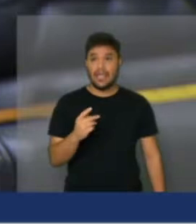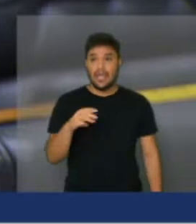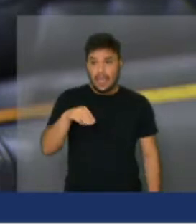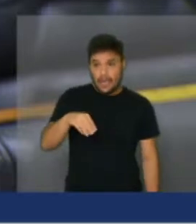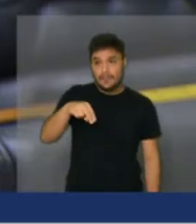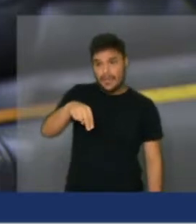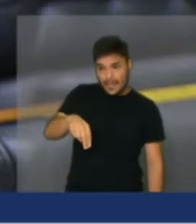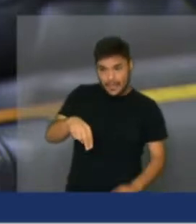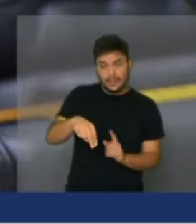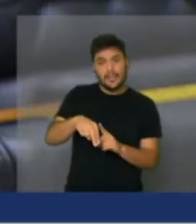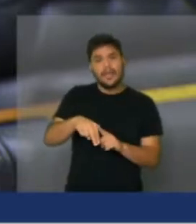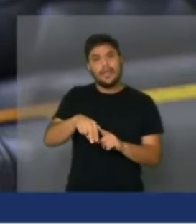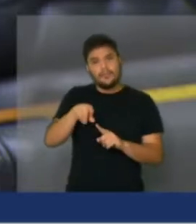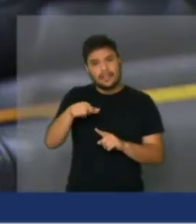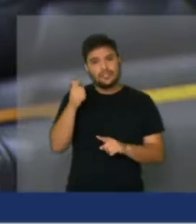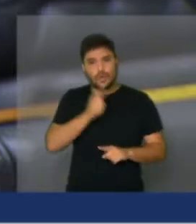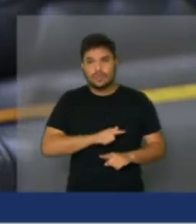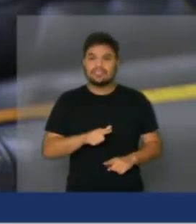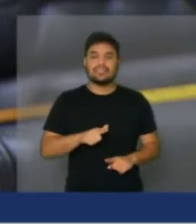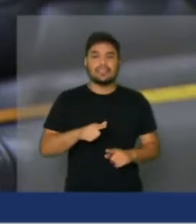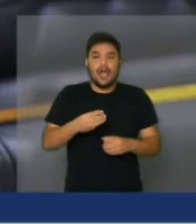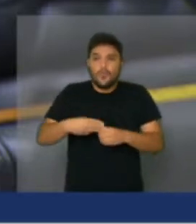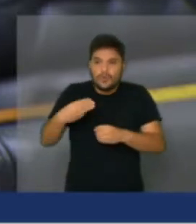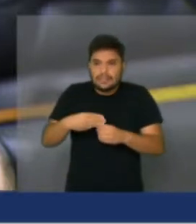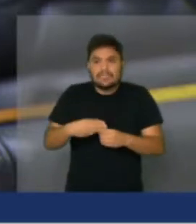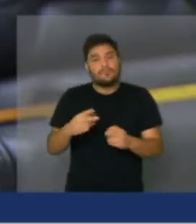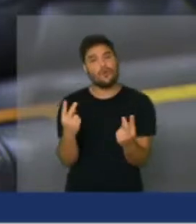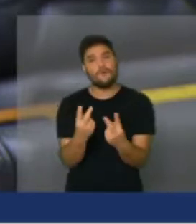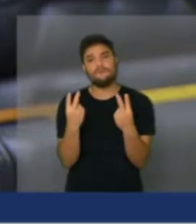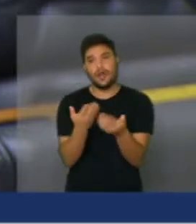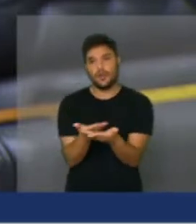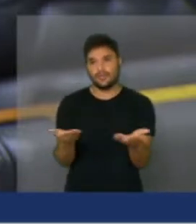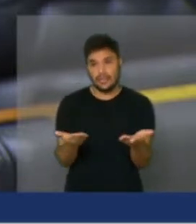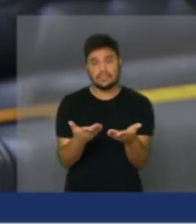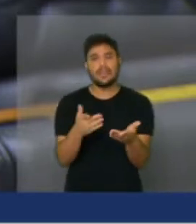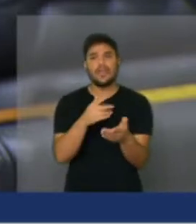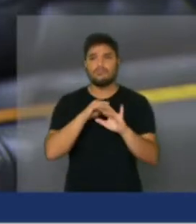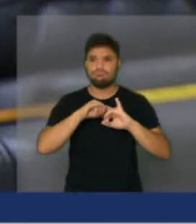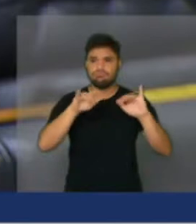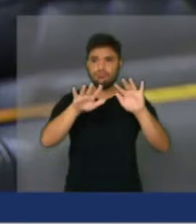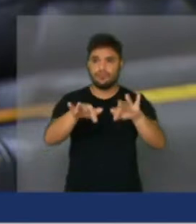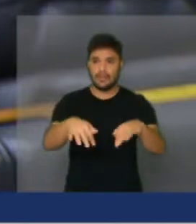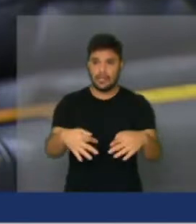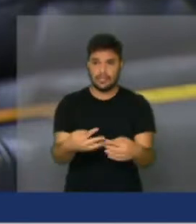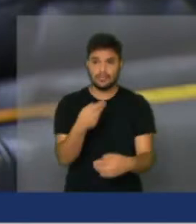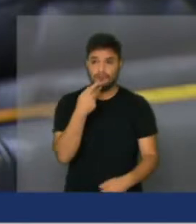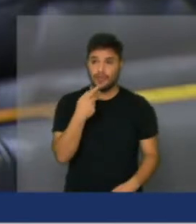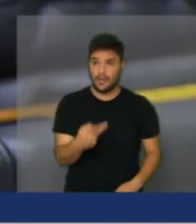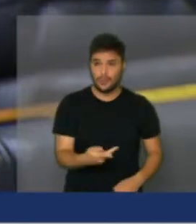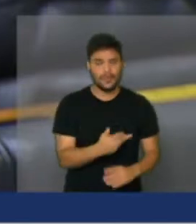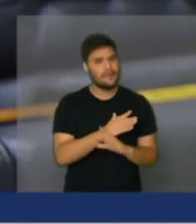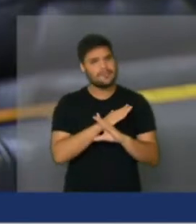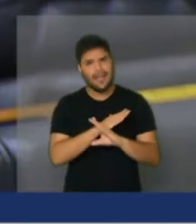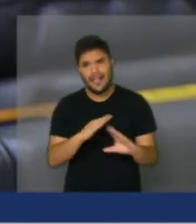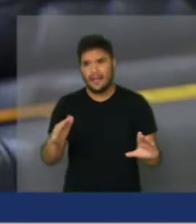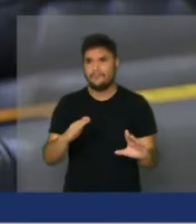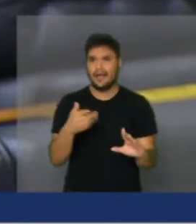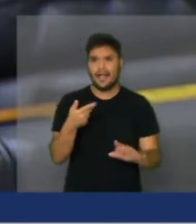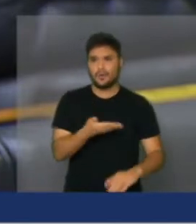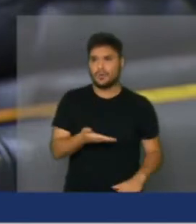ELES MERECEM. ENCERRO DIZENDO, CHEGA DESSA CONVERSINHA BONITA DE MAIS BRASÍLIA E MENOS BRASIL. CADA